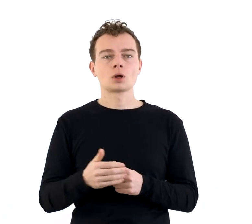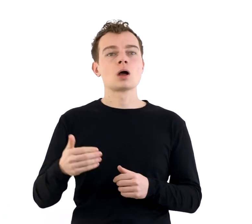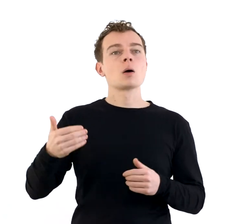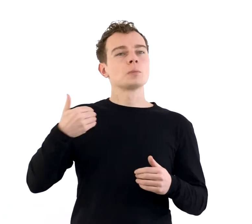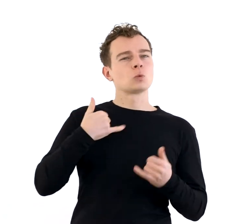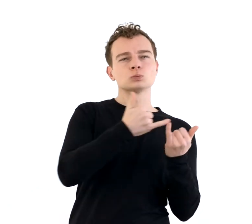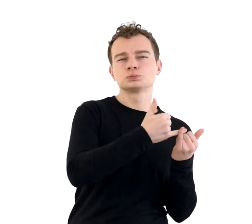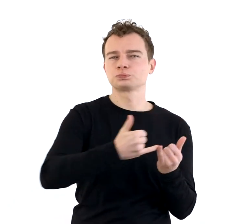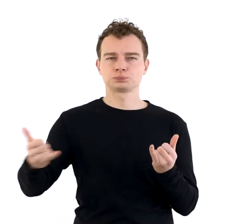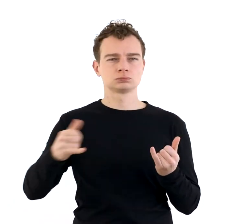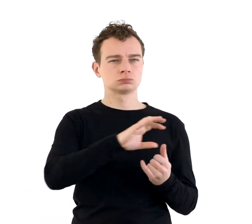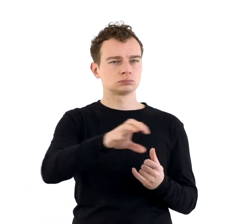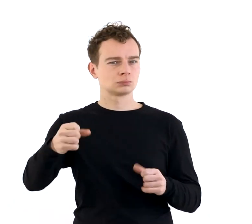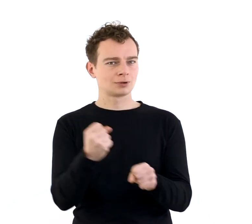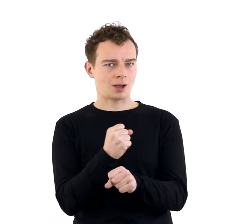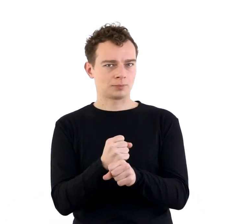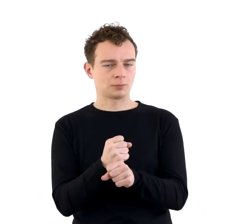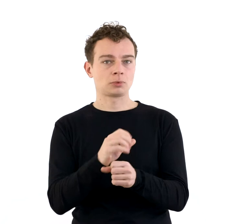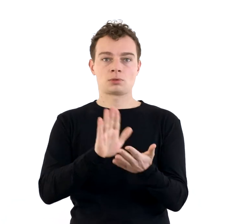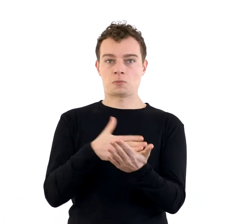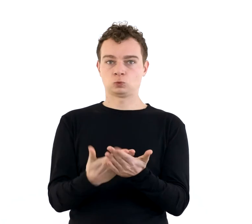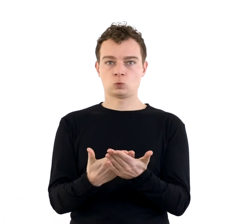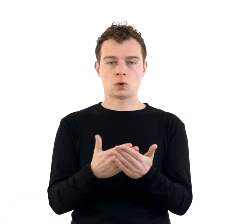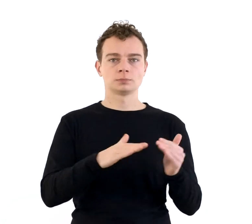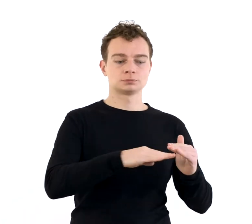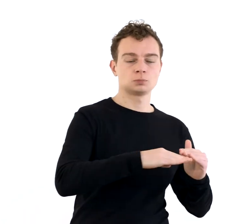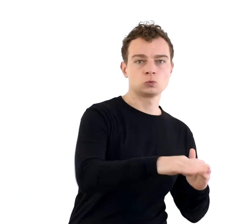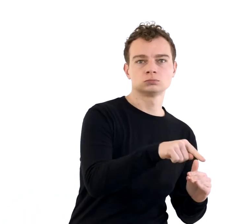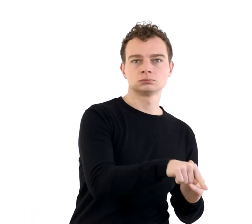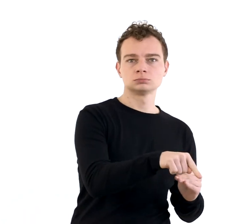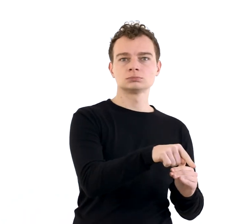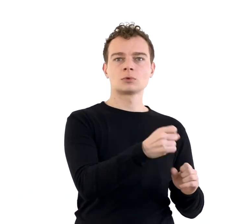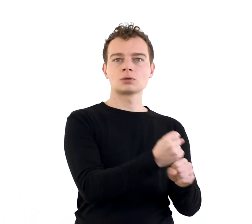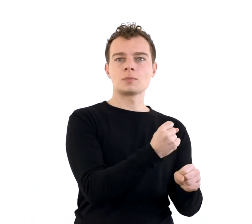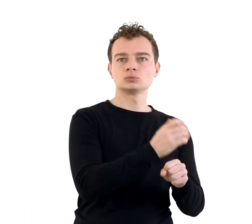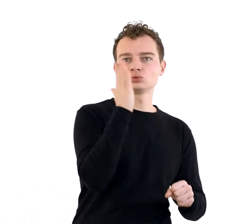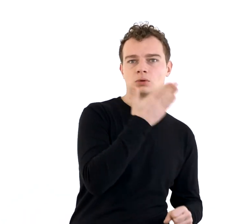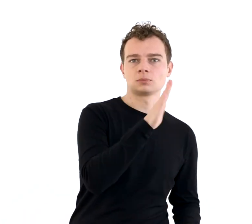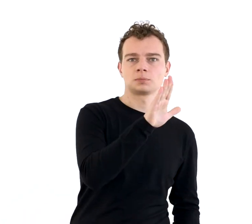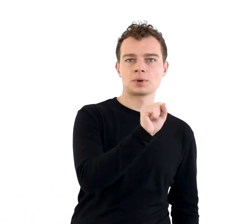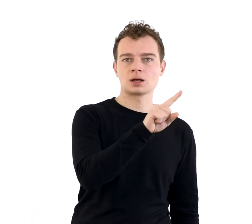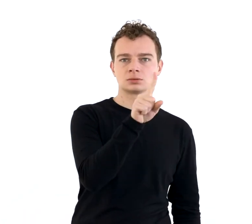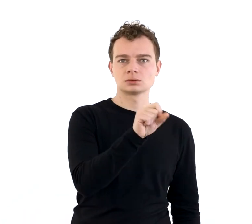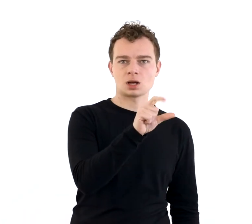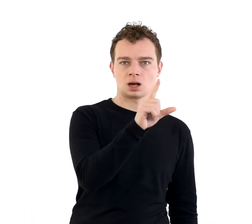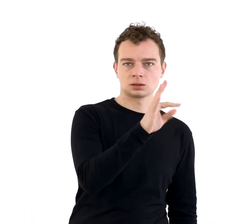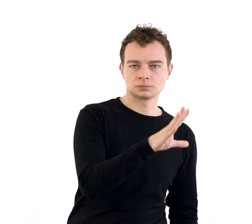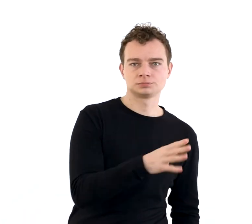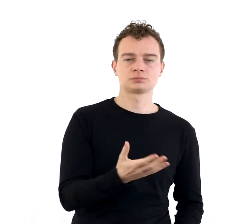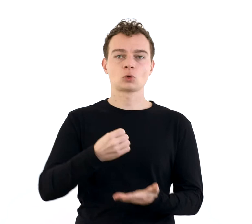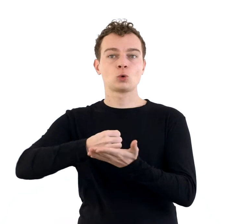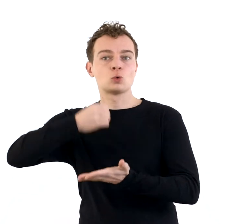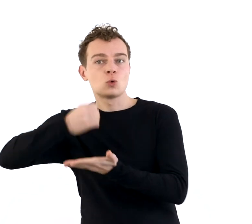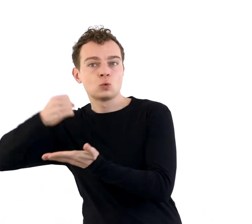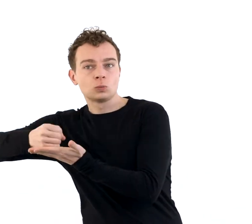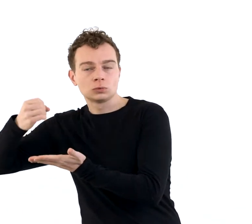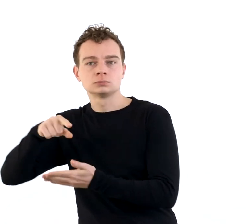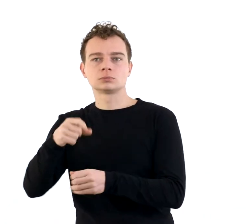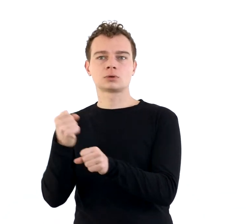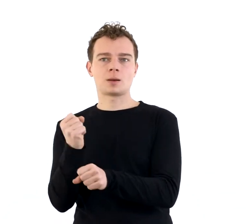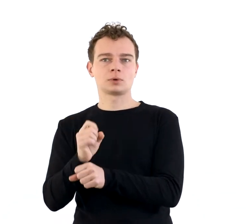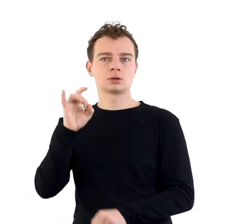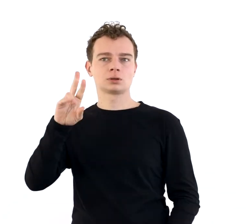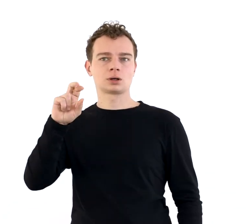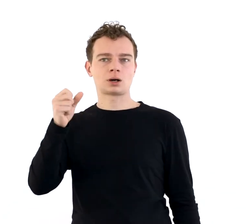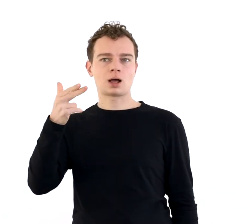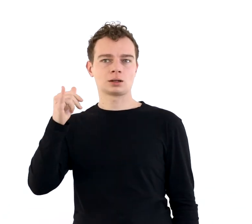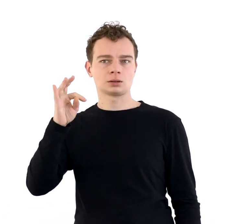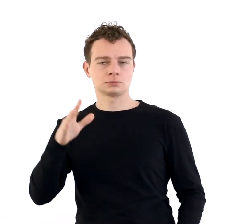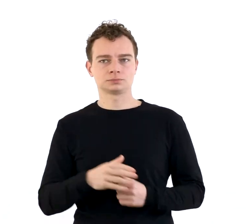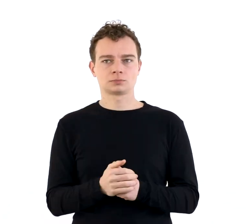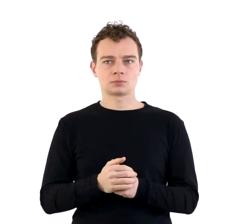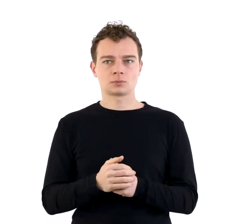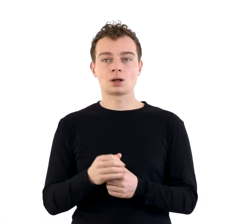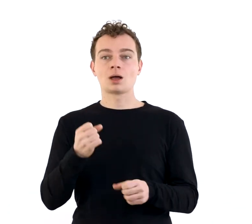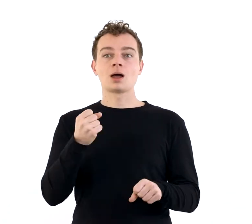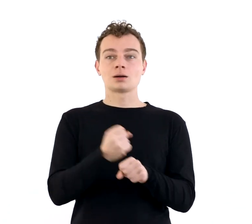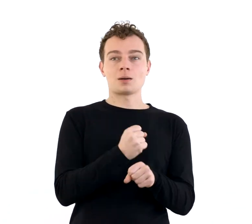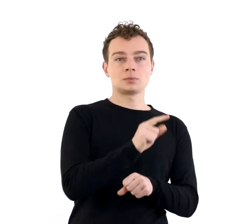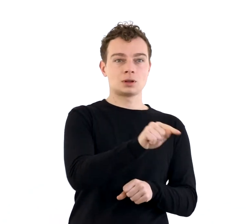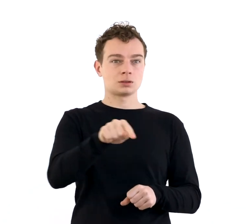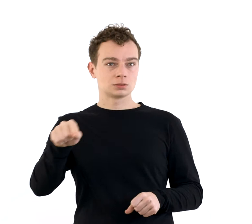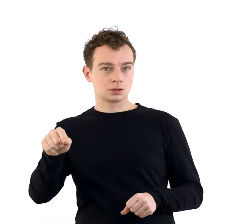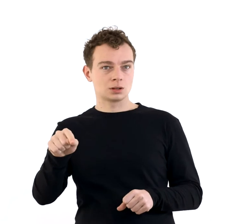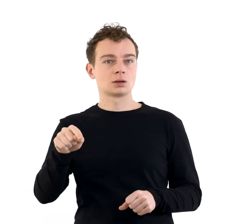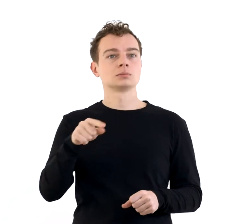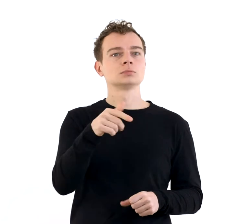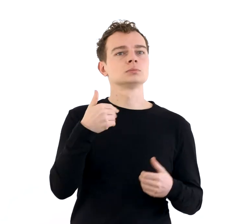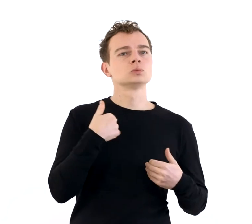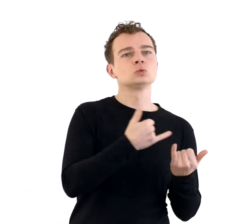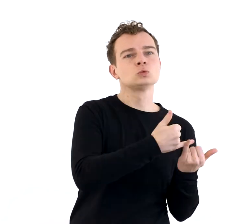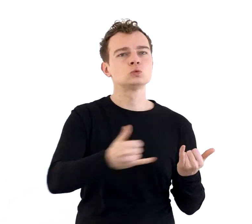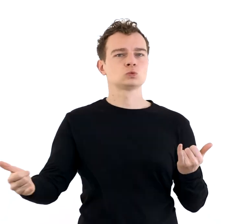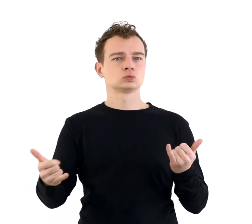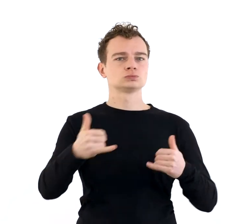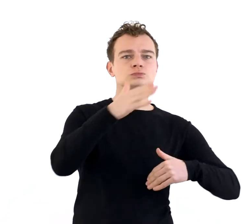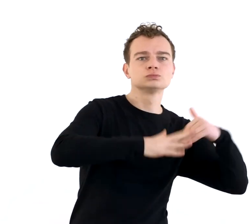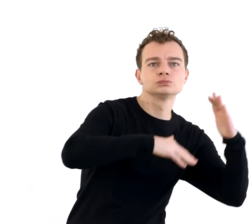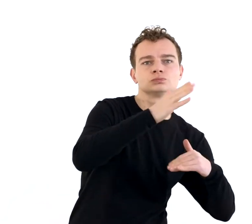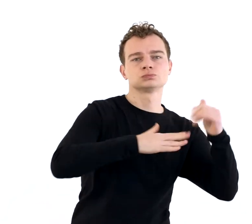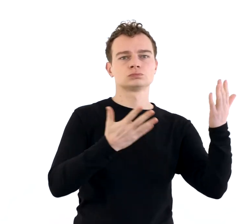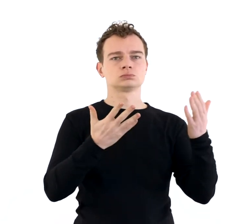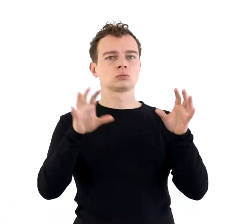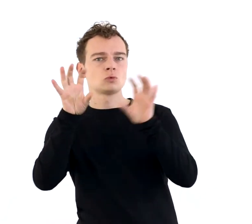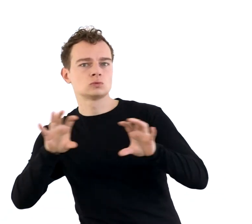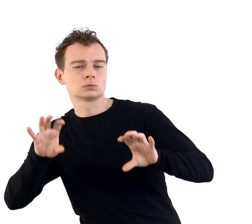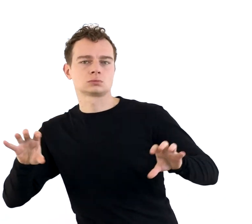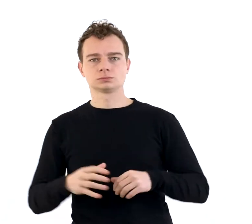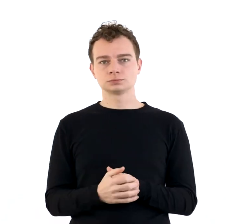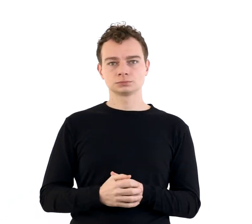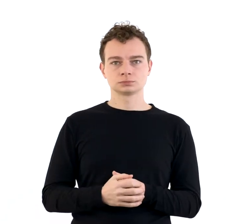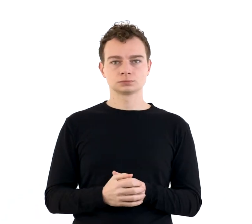Piramidy były budowane i ozdabiane różnymi gatunkami kamienia (np. czarny bazalt do podłóg, granit do kolumn).